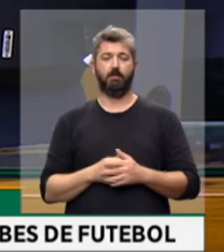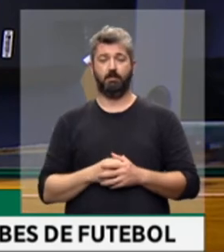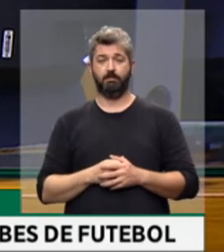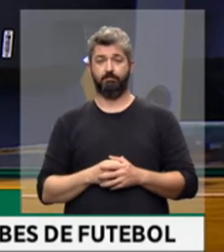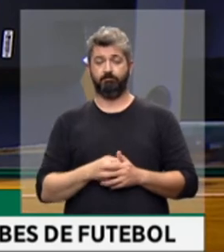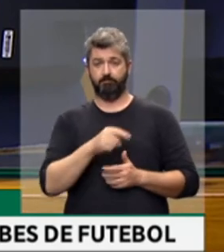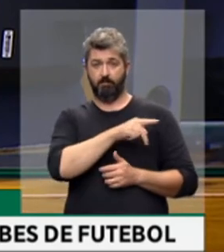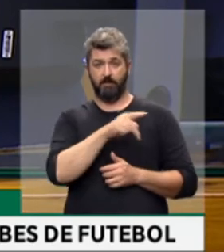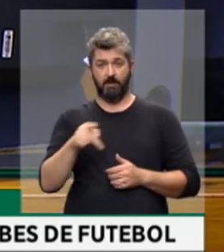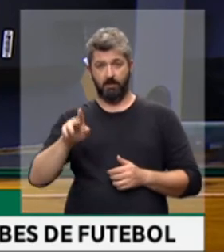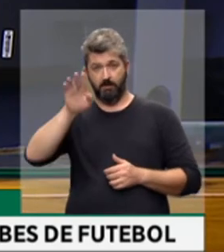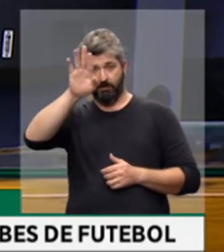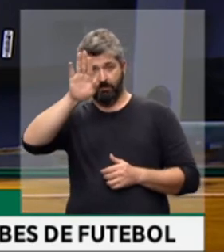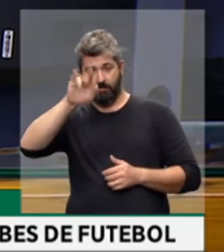[DEPUTADO]: PDT. -- [PRESIDENTE]: PMDB,